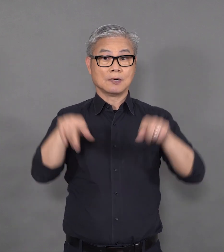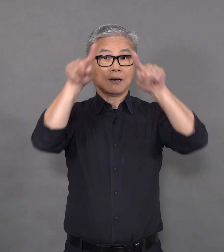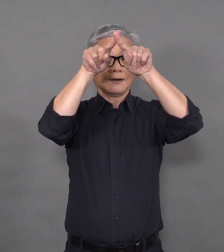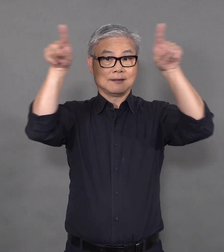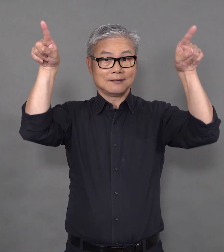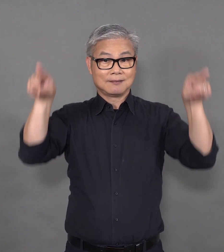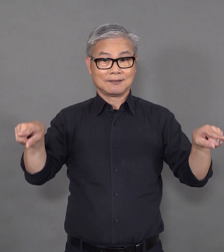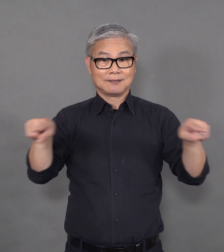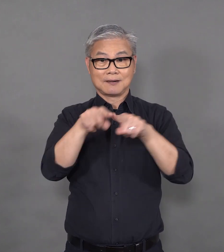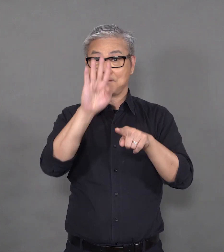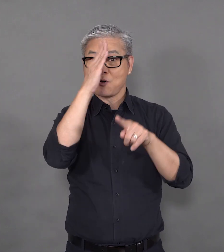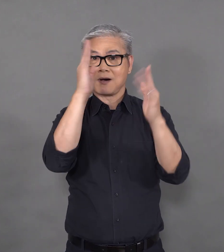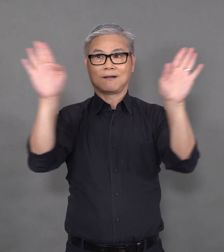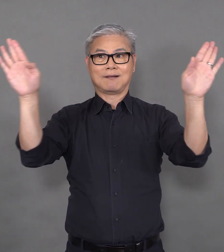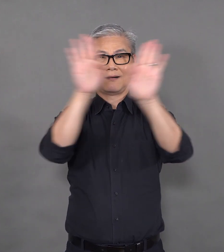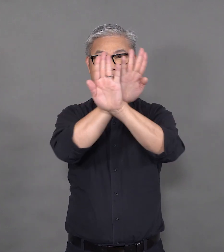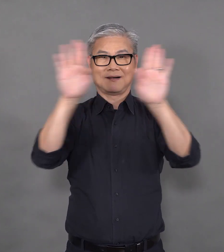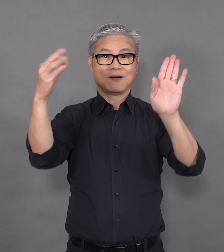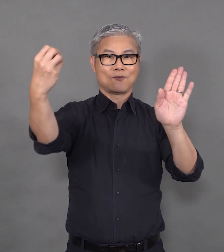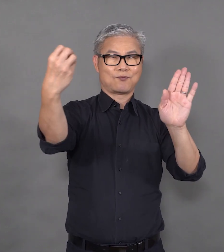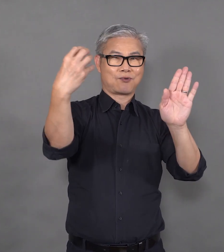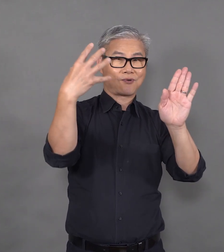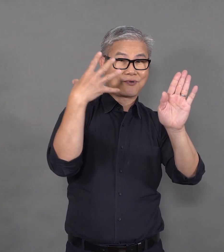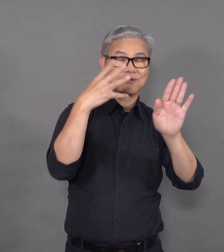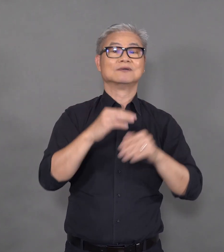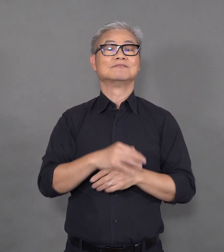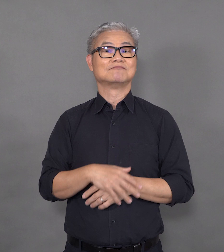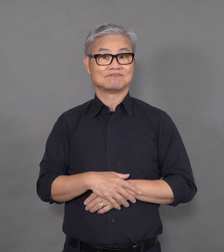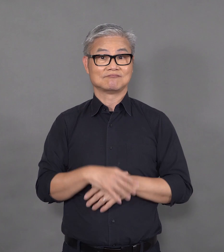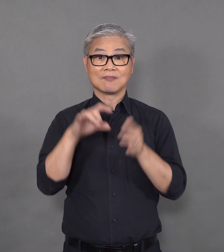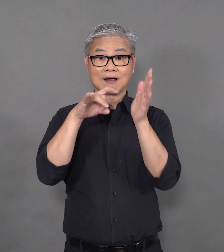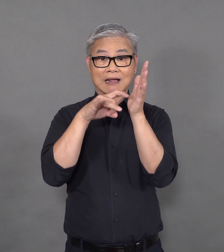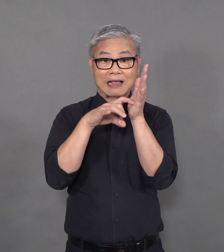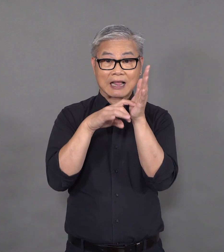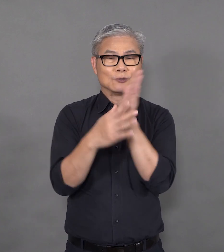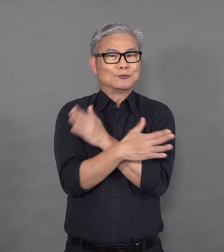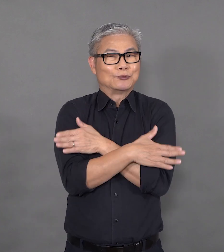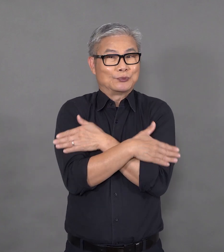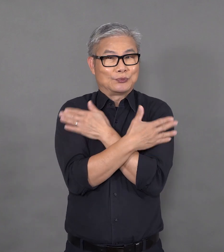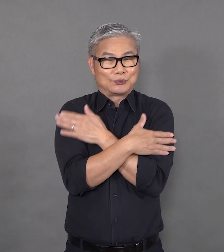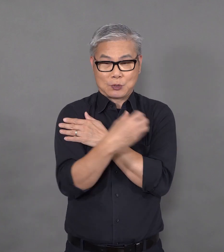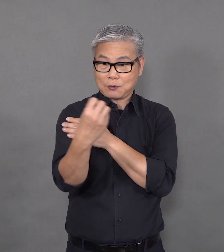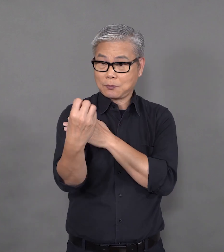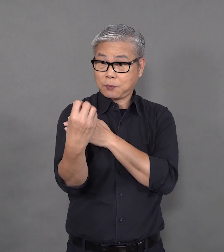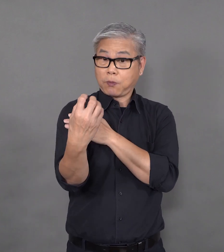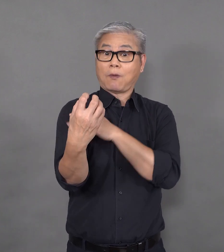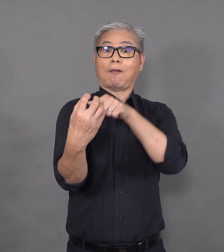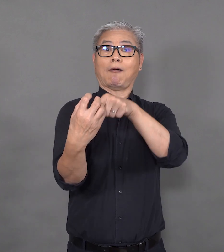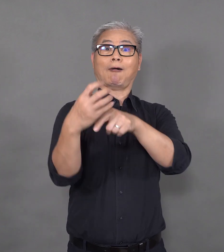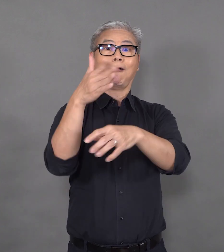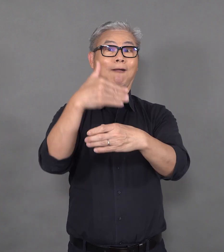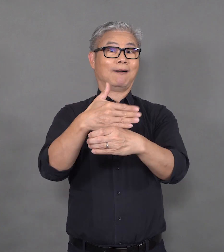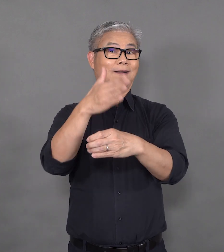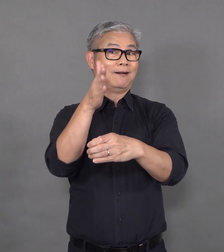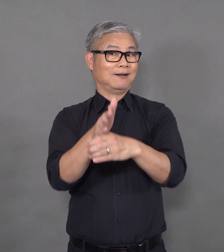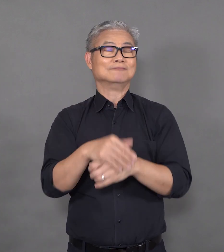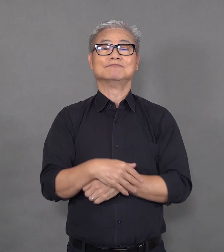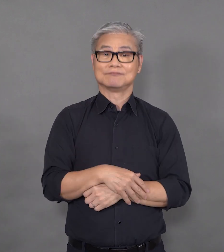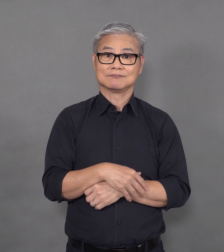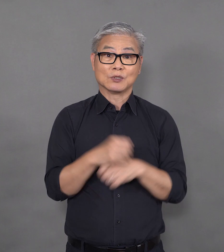頂窗晨曦、電爐暖橙